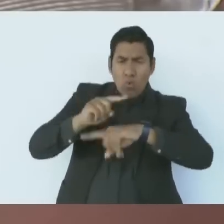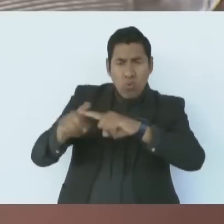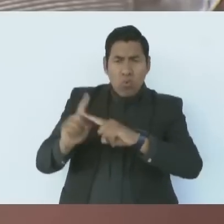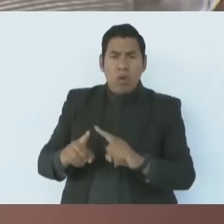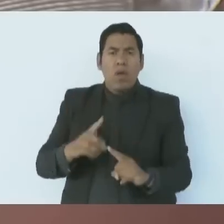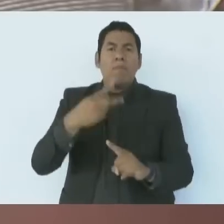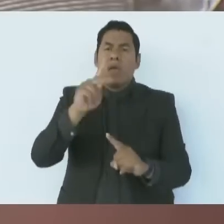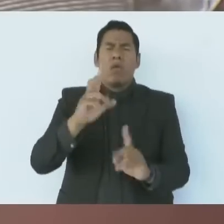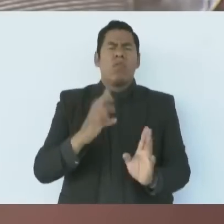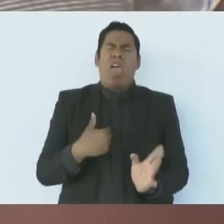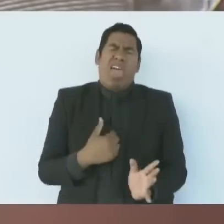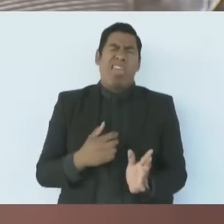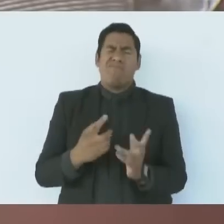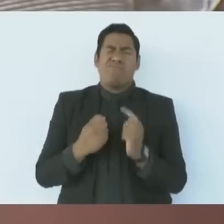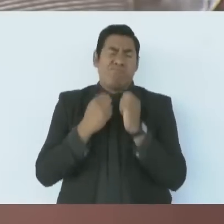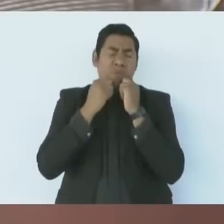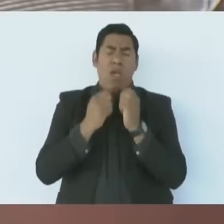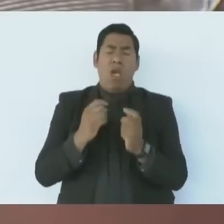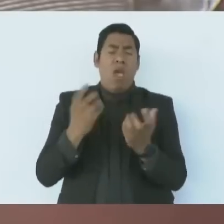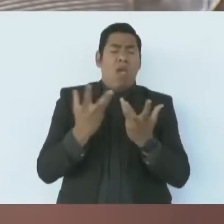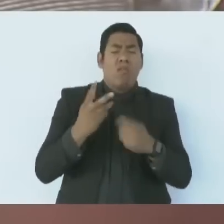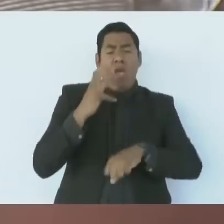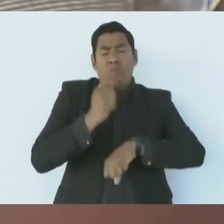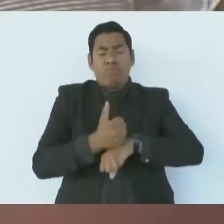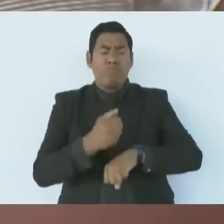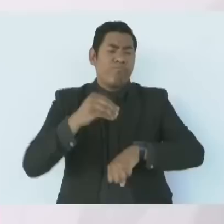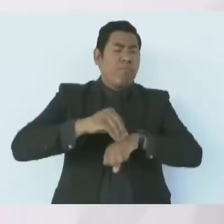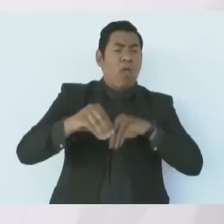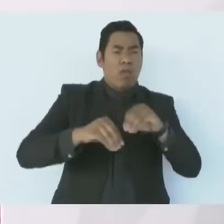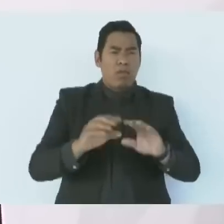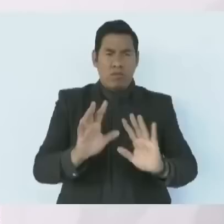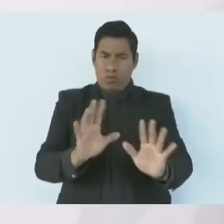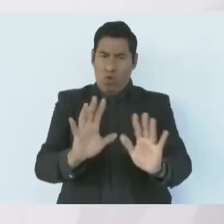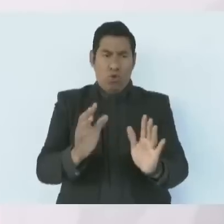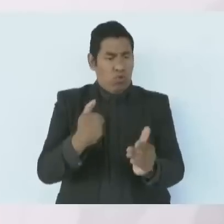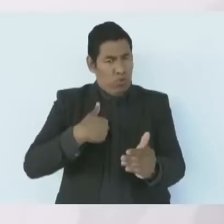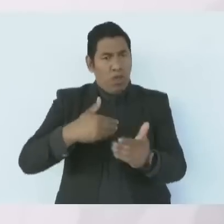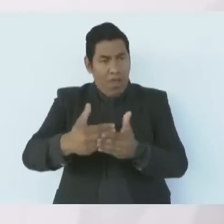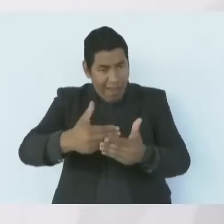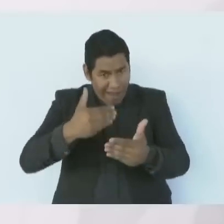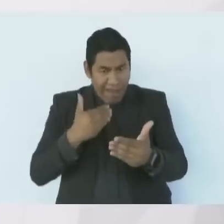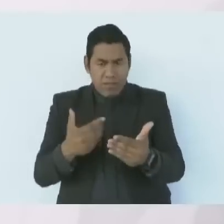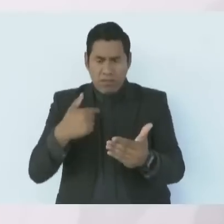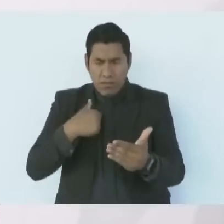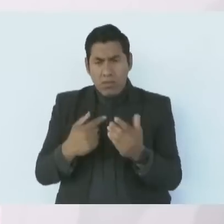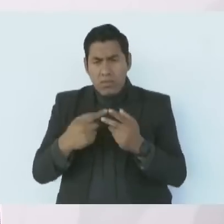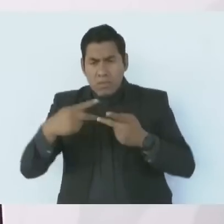muy rápido los paneles se instalan en un solo día Entonces vamos a poder arrancar el programa